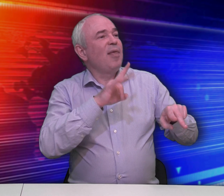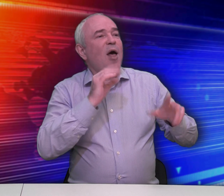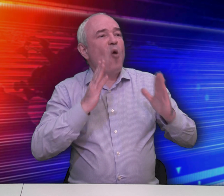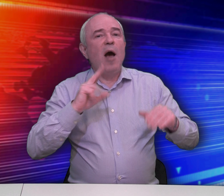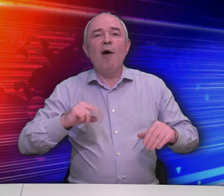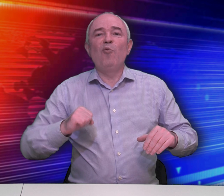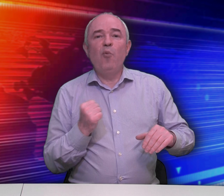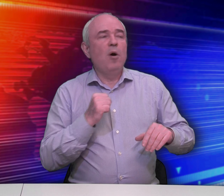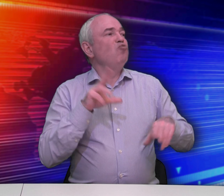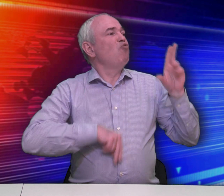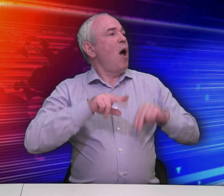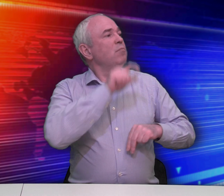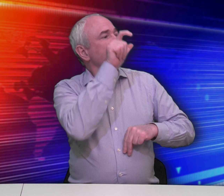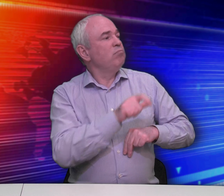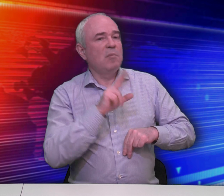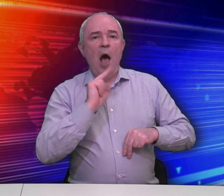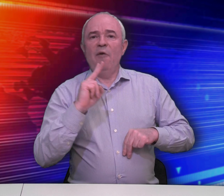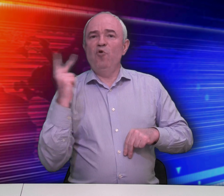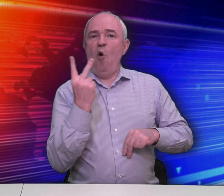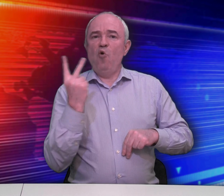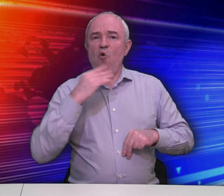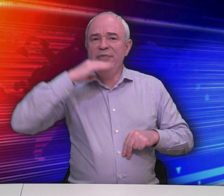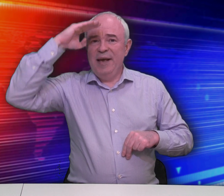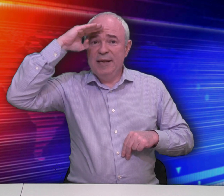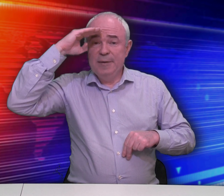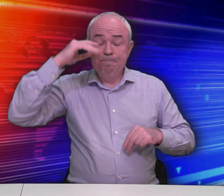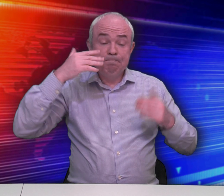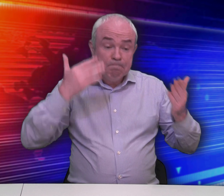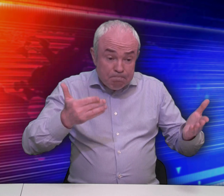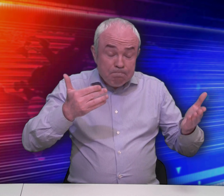и считал его не только своим другом, но и вторым отцом.